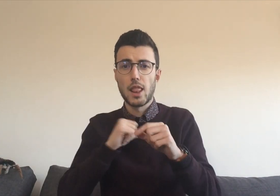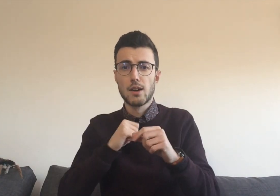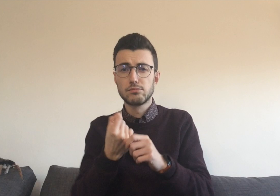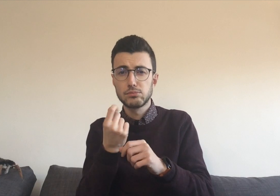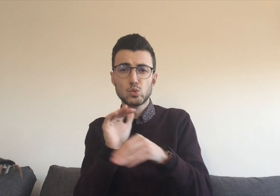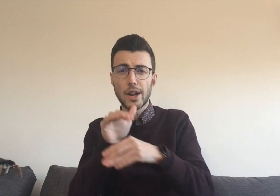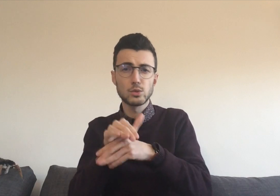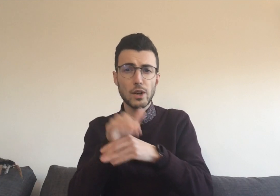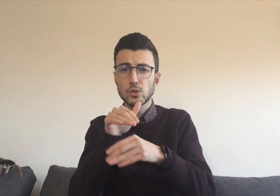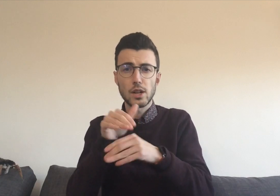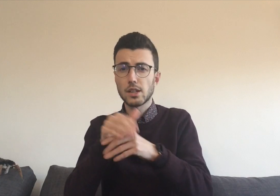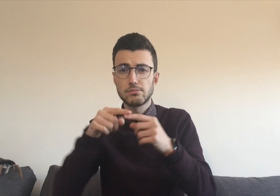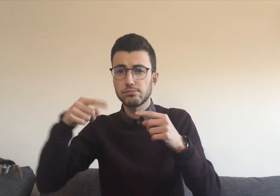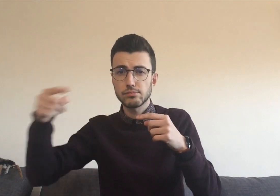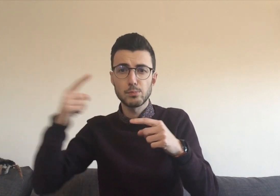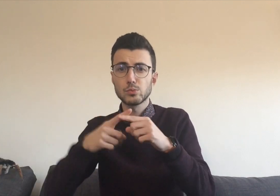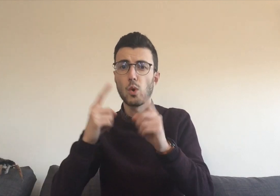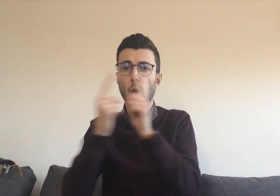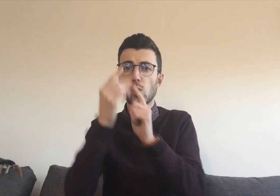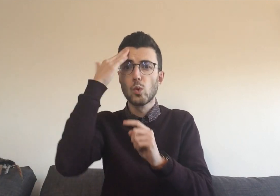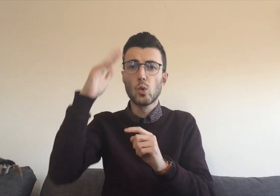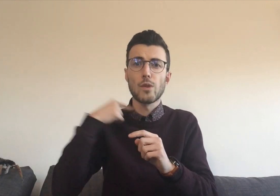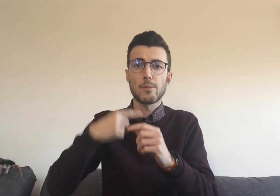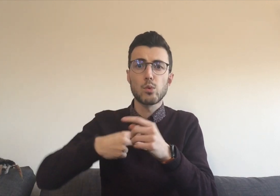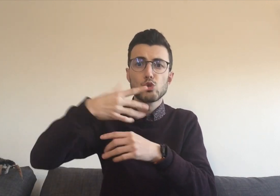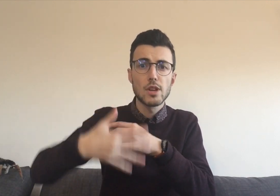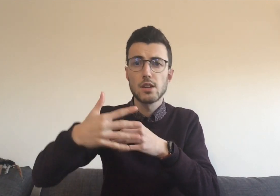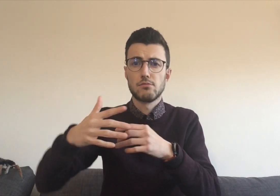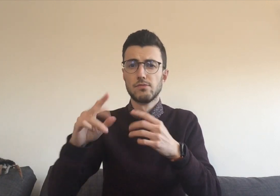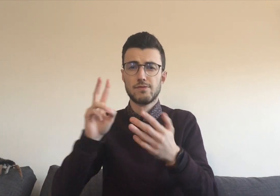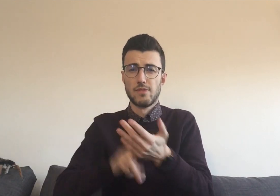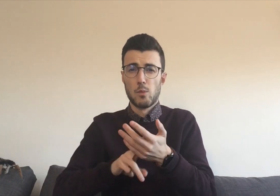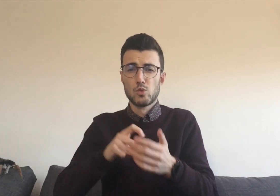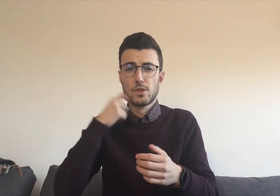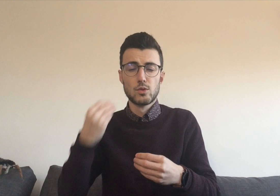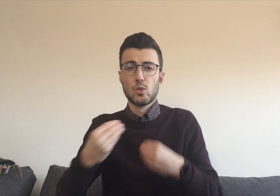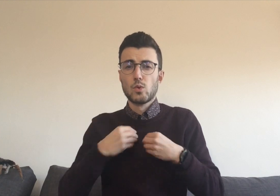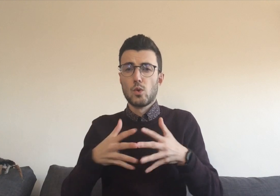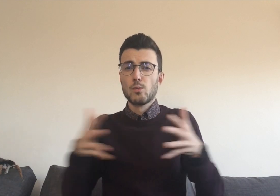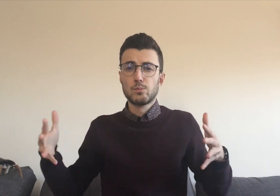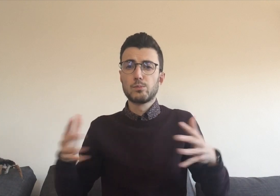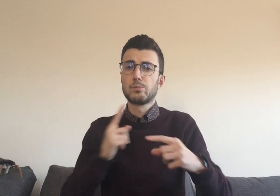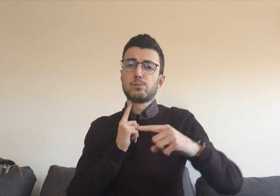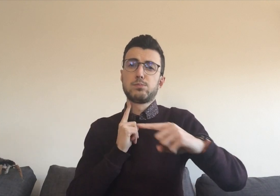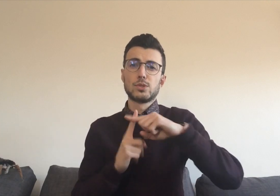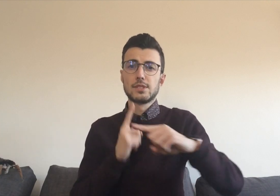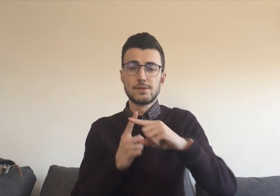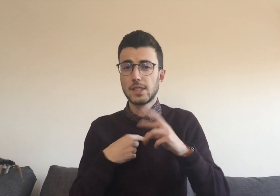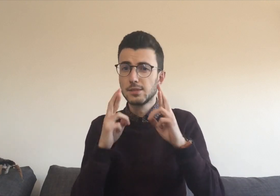Il y a régulièrement des soirées organisées, c’est l’occasion de rencontrer d’autres kots à projet. Vraiment, ce fut une expérience bien plus qu'enrichissante